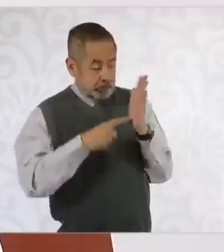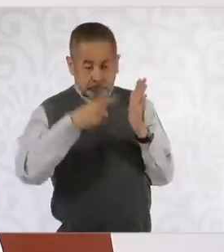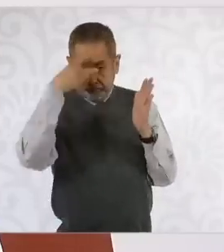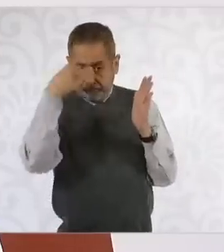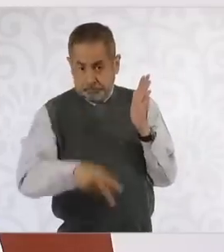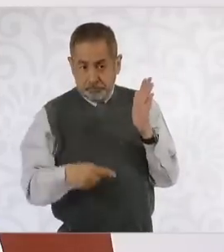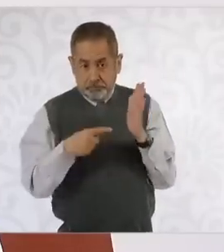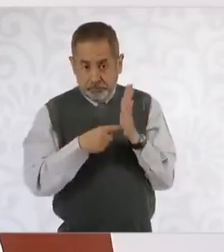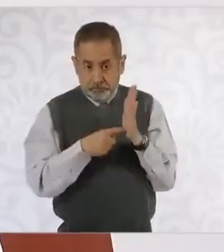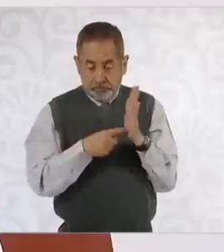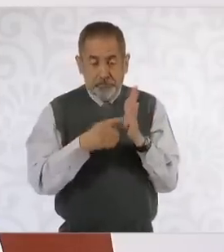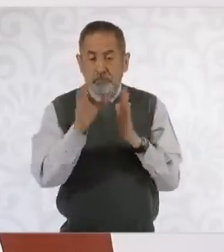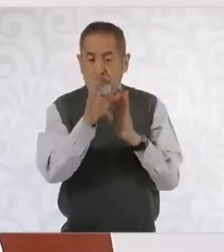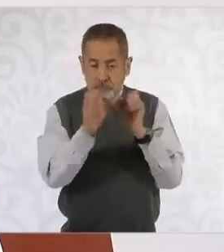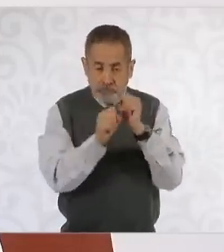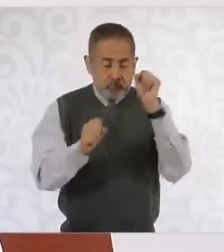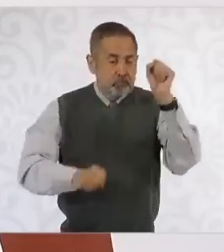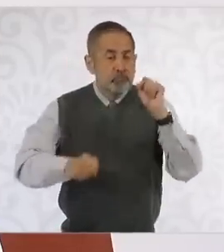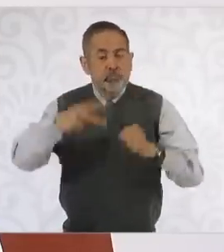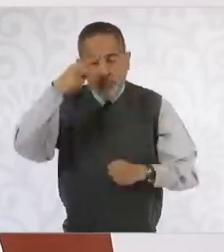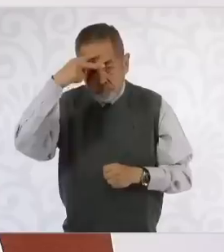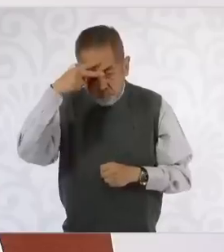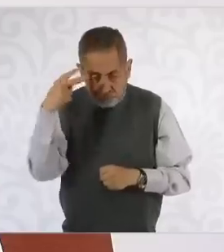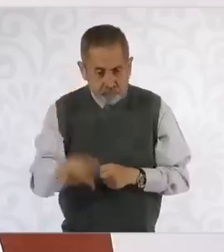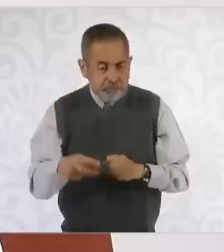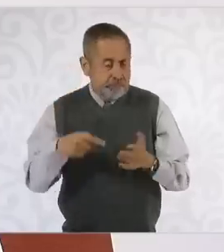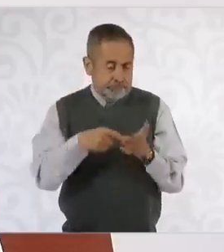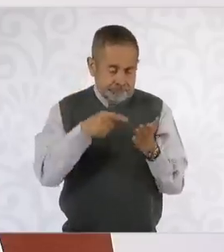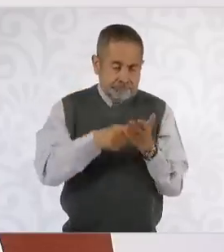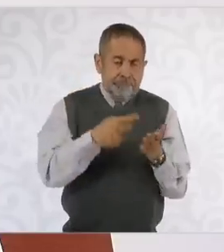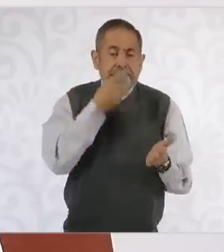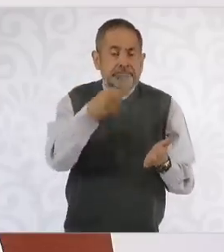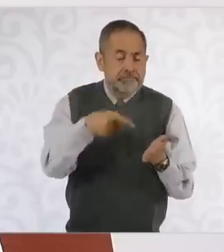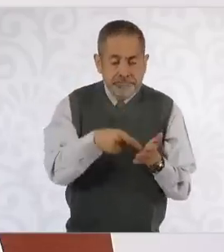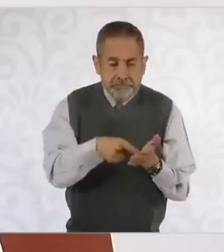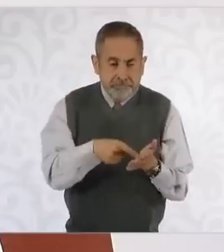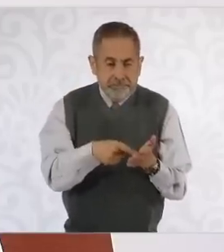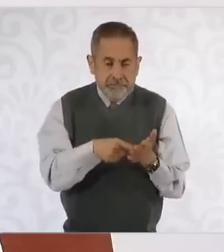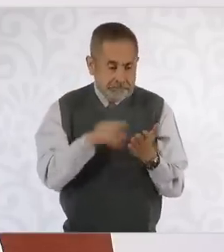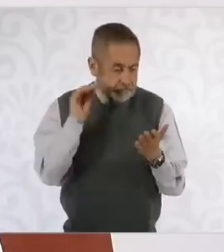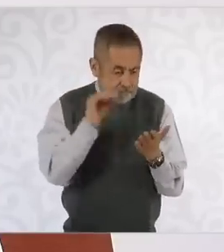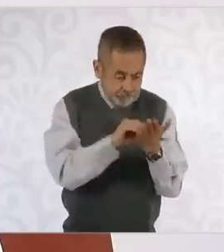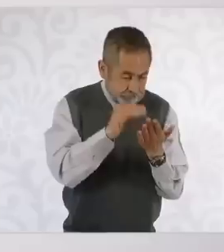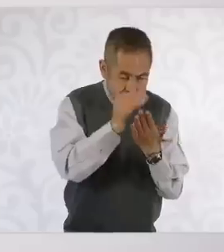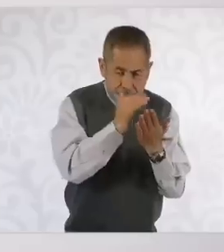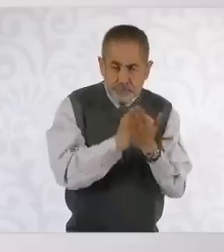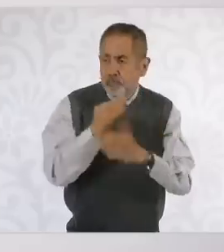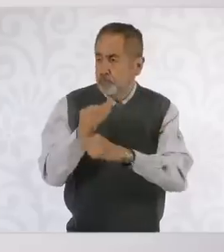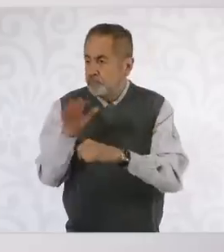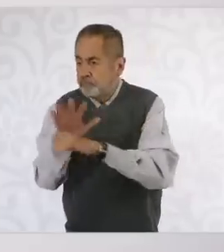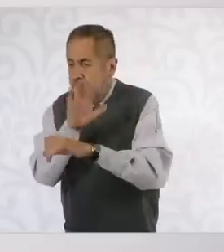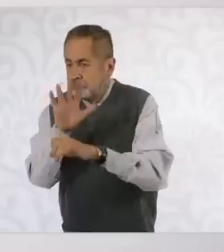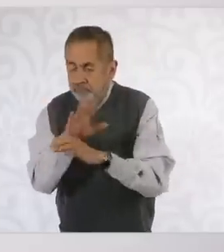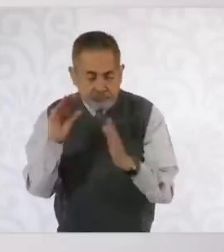la constitución política de los Estados Unidos Mexicanos está viviendo muchas reformas para bien